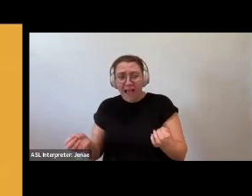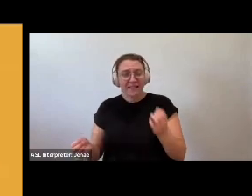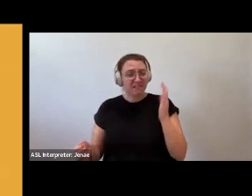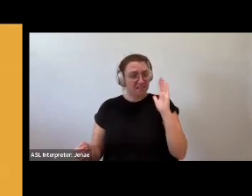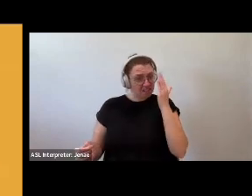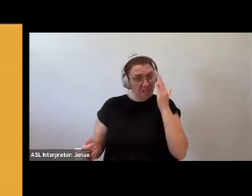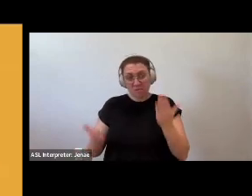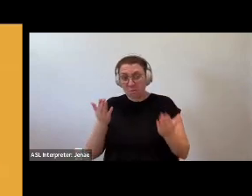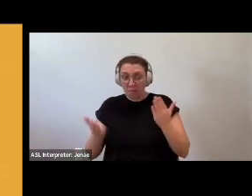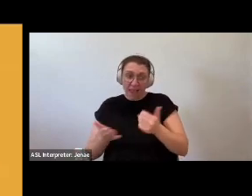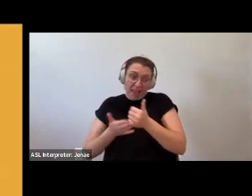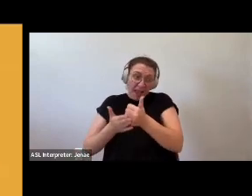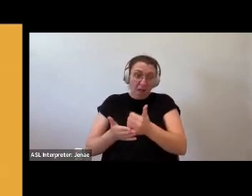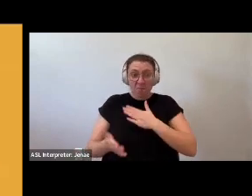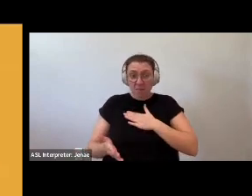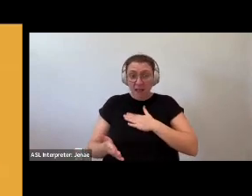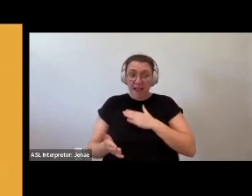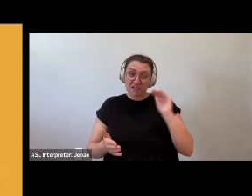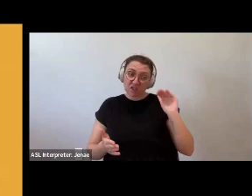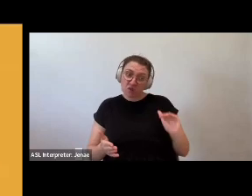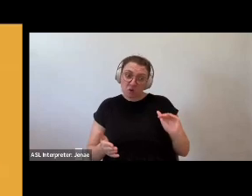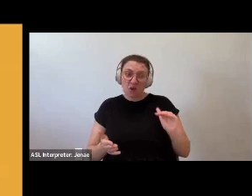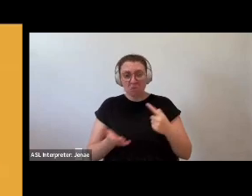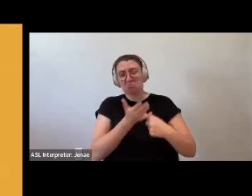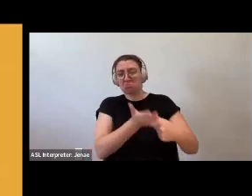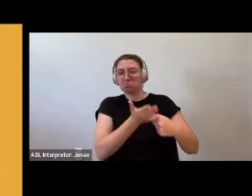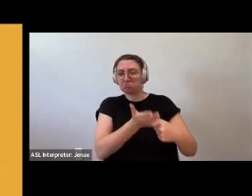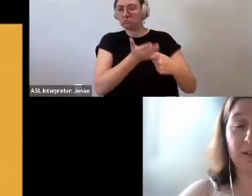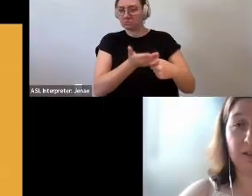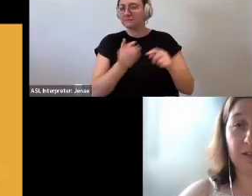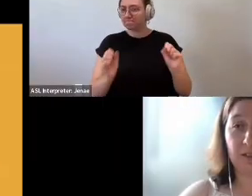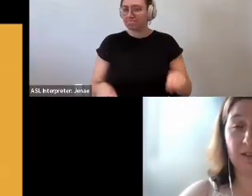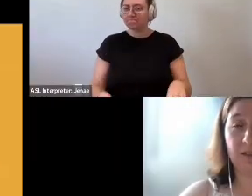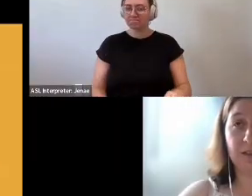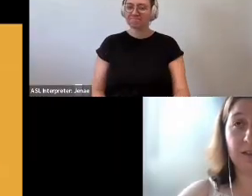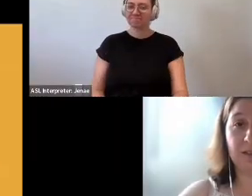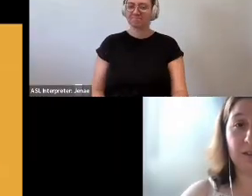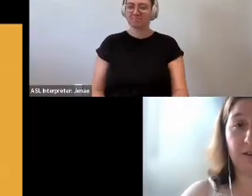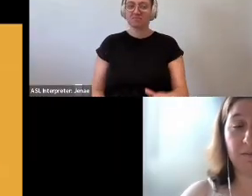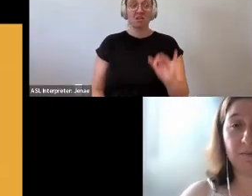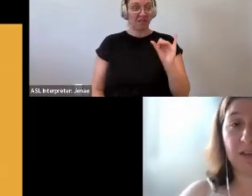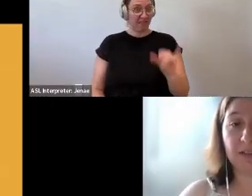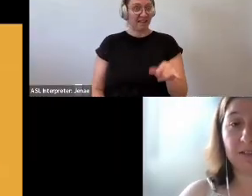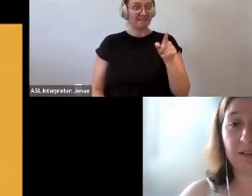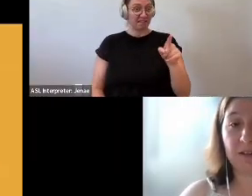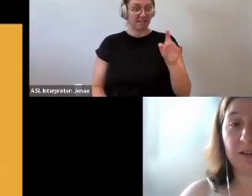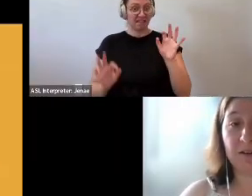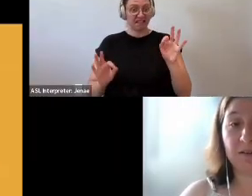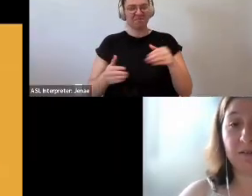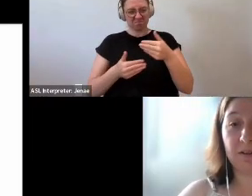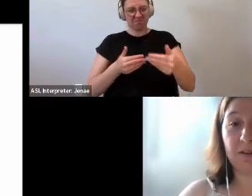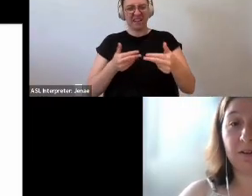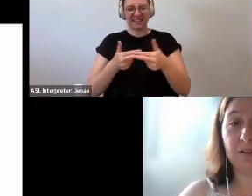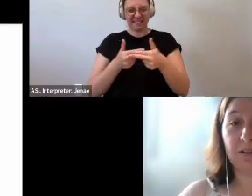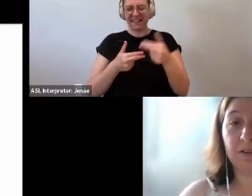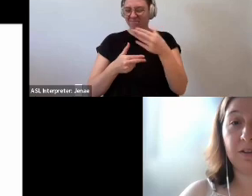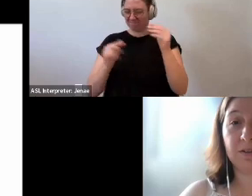podría ayudar a mi estudiante. No estoy seguro. Hablemos de ello. Bueno, eso es todo. Siguiente diapositiva.